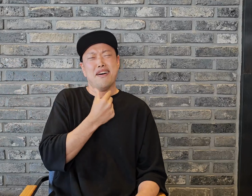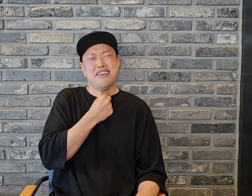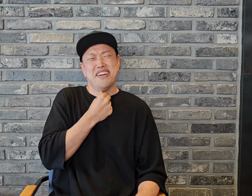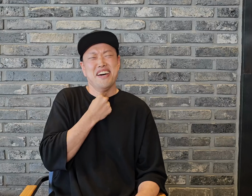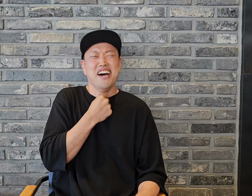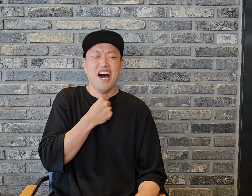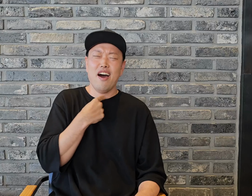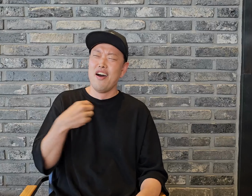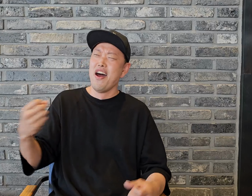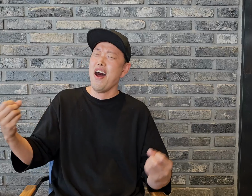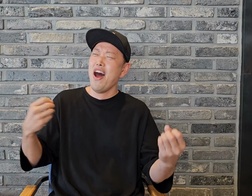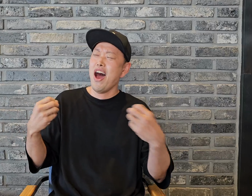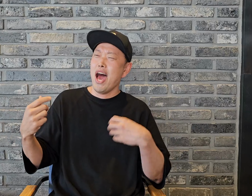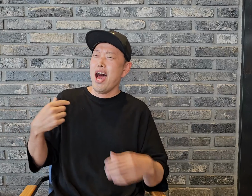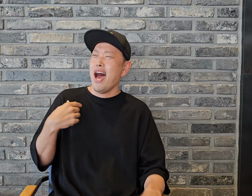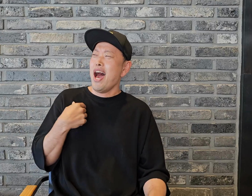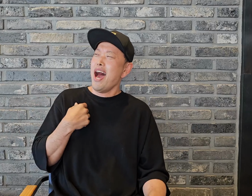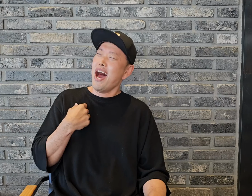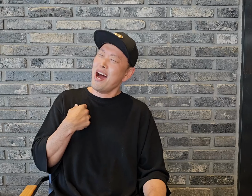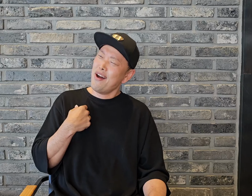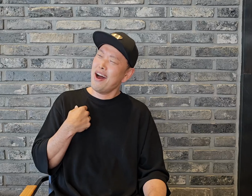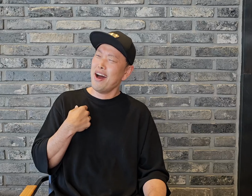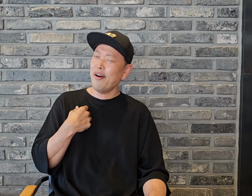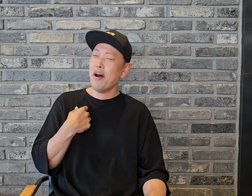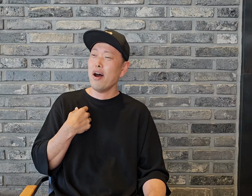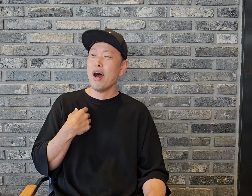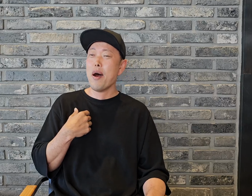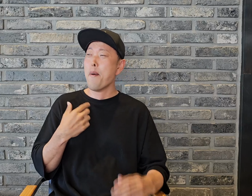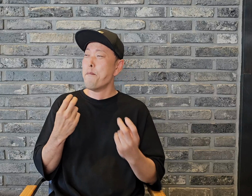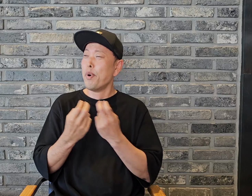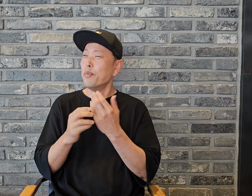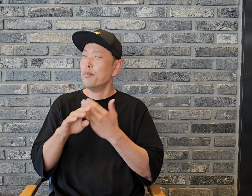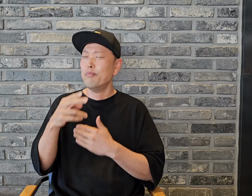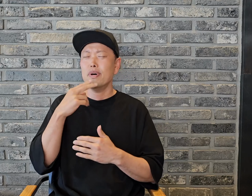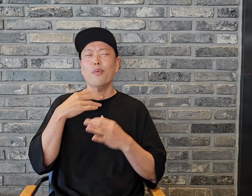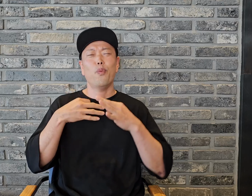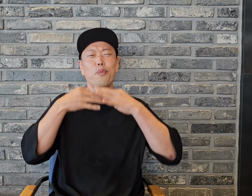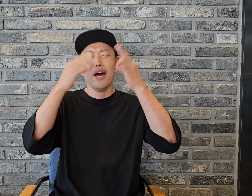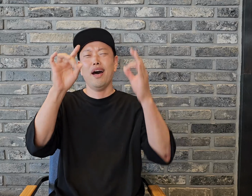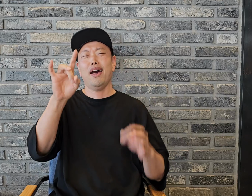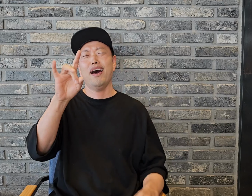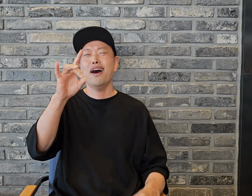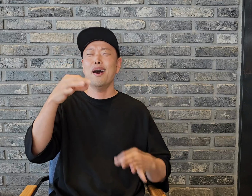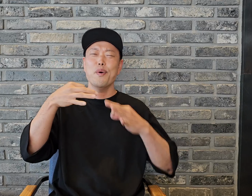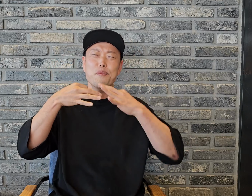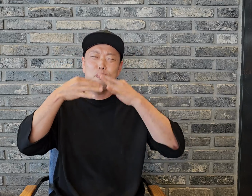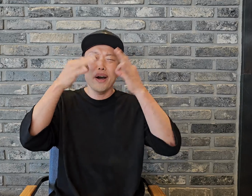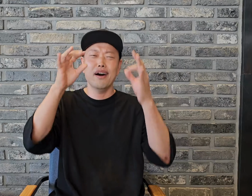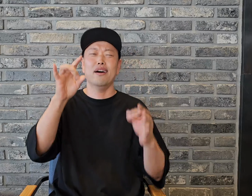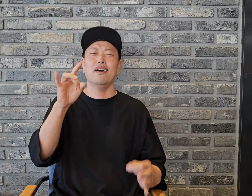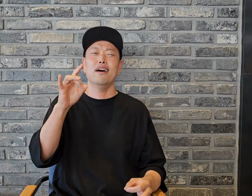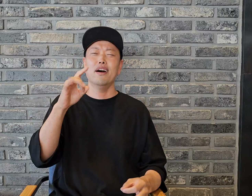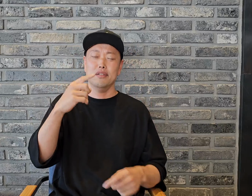人はたくさんいます 。 本当にありがたいです、、、 手話が上手くなるよう に努力するしかありません